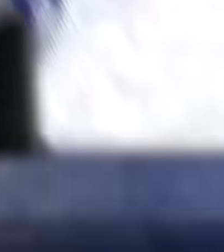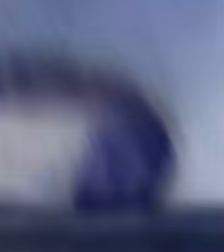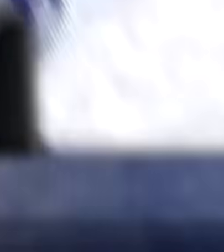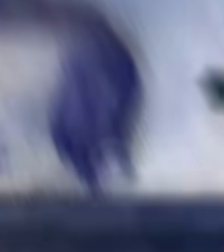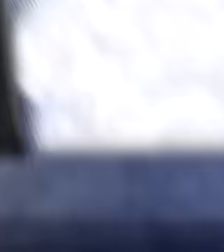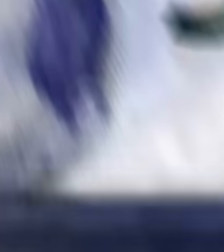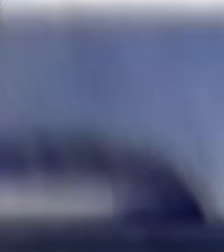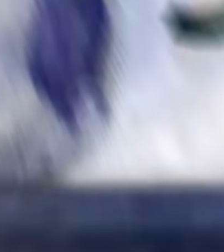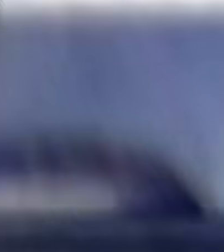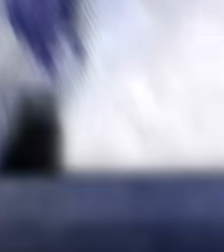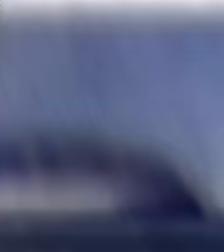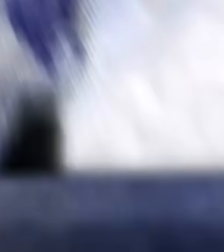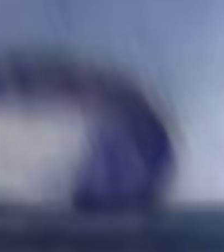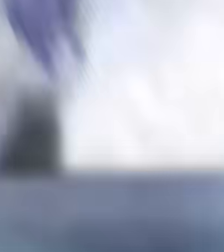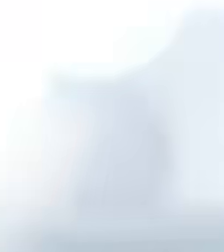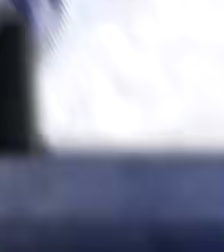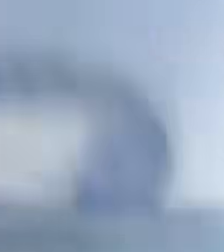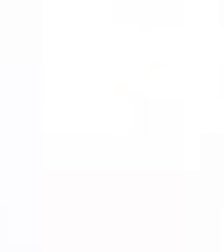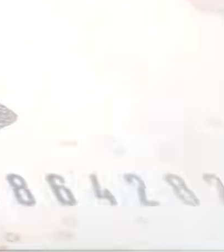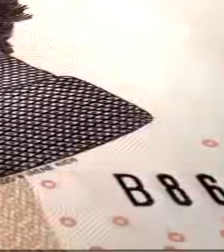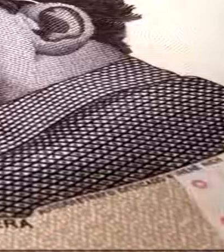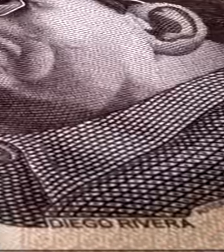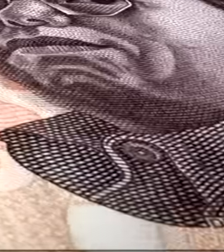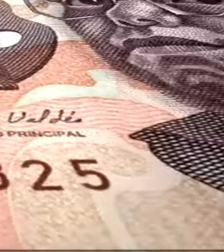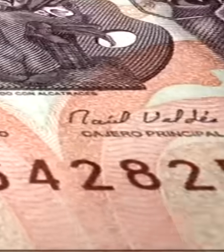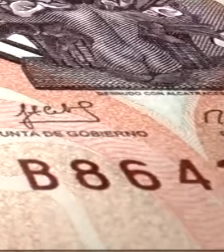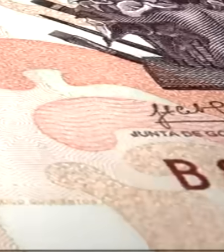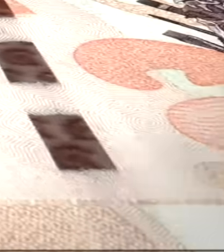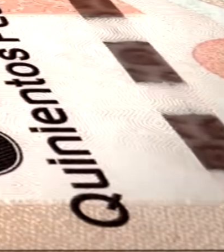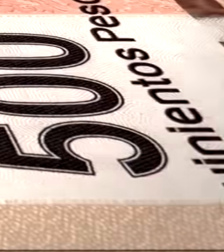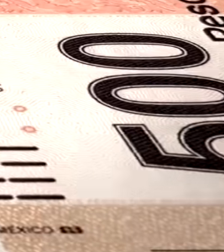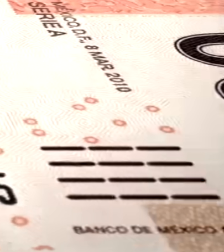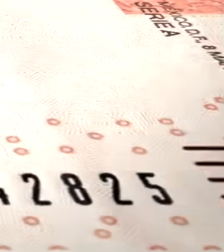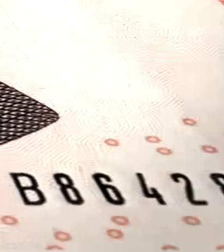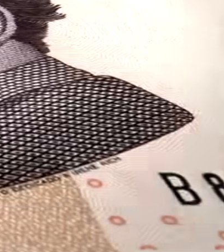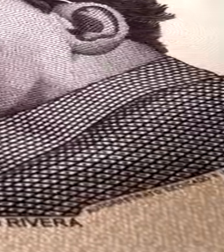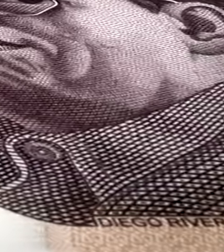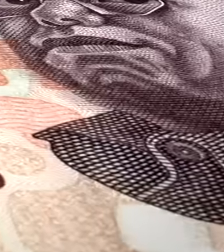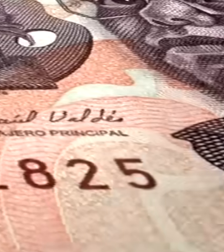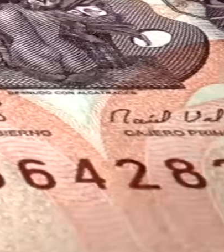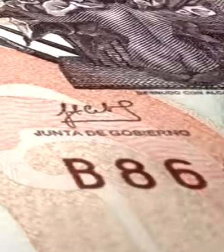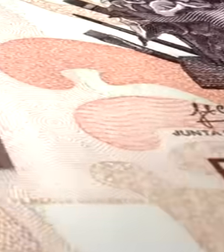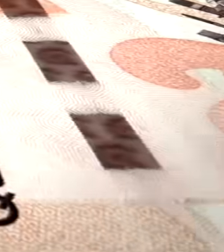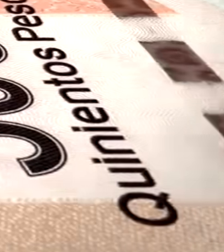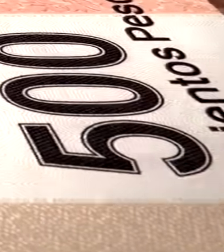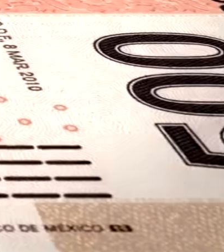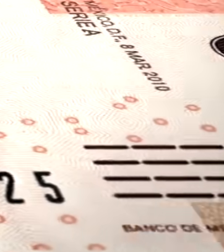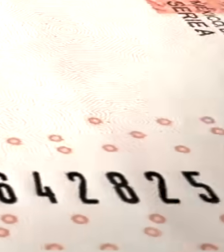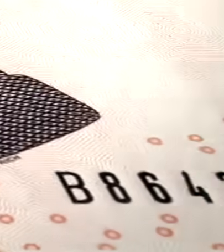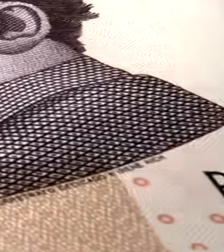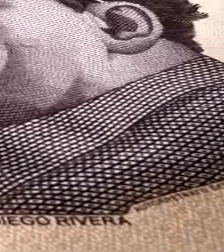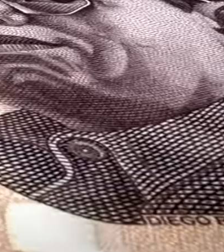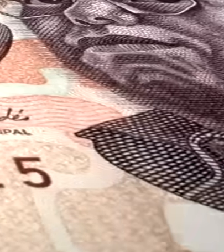recursos de procedencia ilícita y defraudación fiscal por cerca de 3,000 millones de pesos